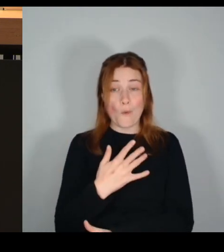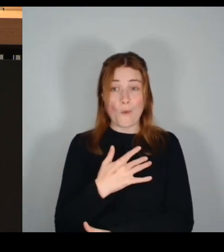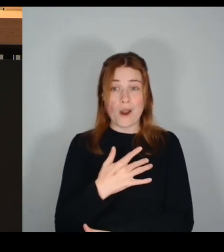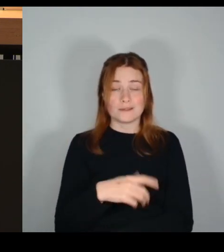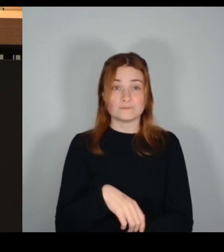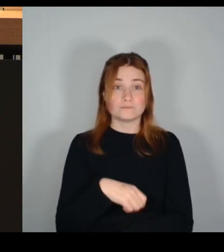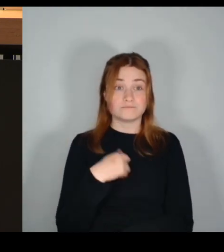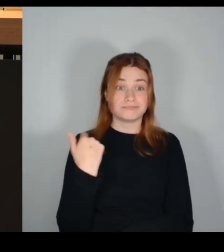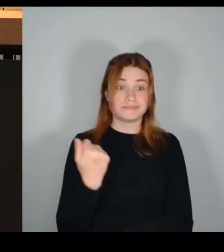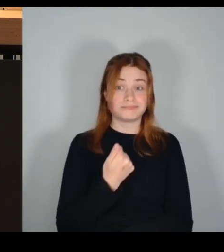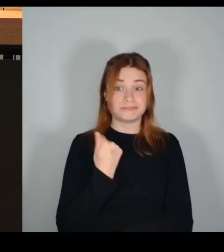Und das ist auch gut so!